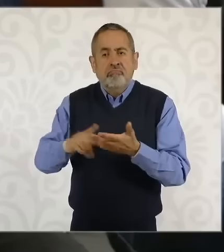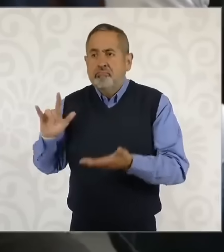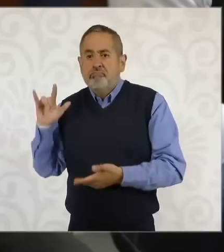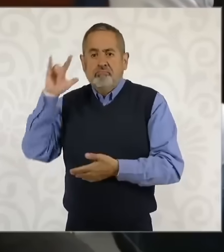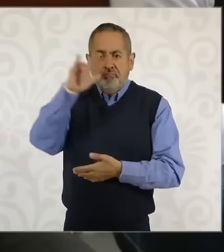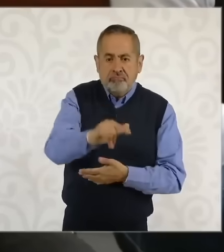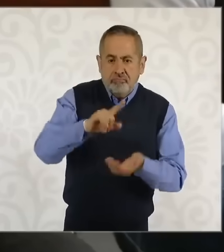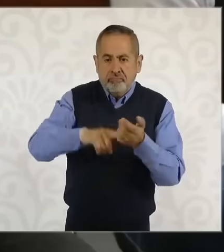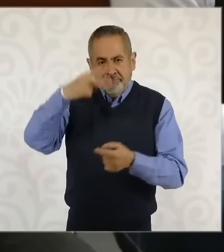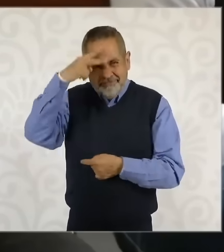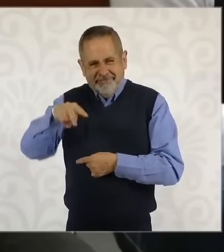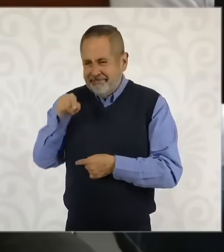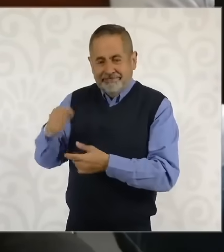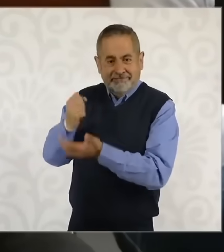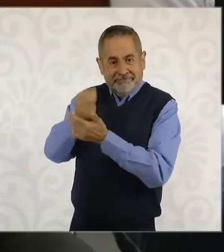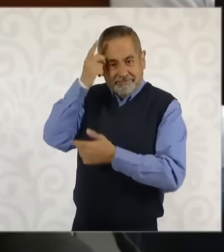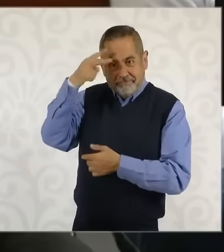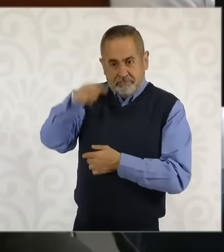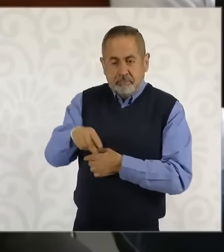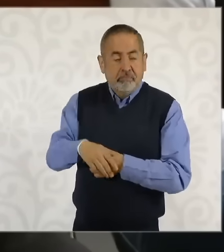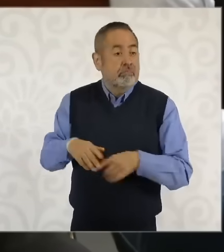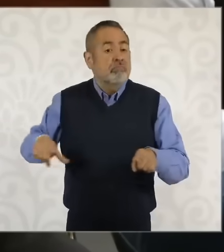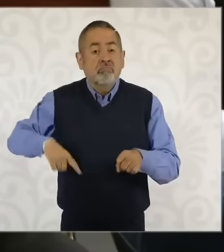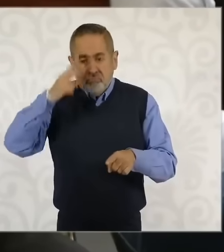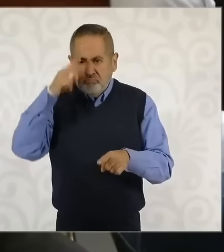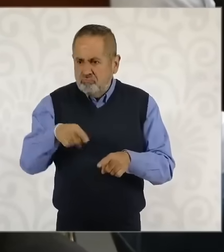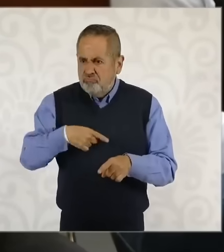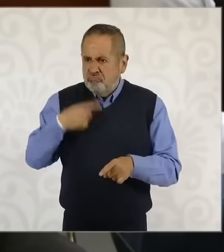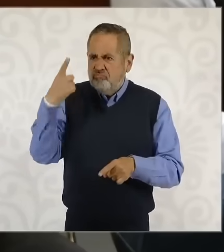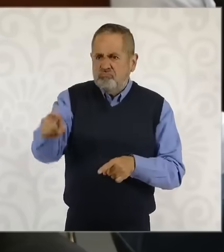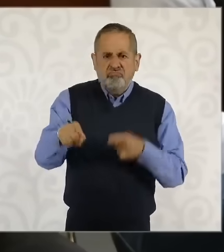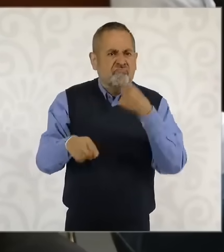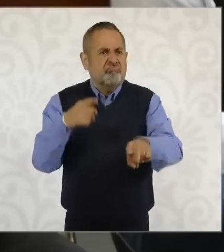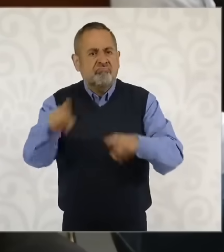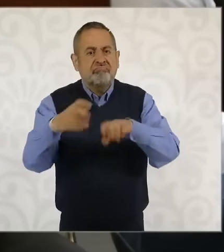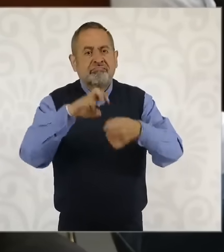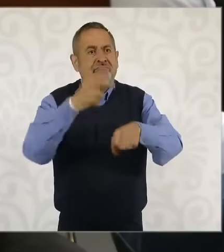que el gobierno de México supuestamente obligó a las líneas aéreas de carga estadounidenses a que